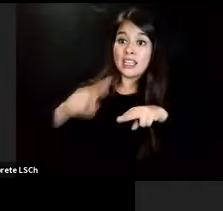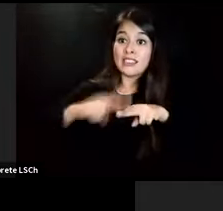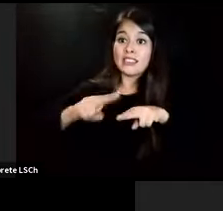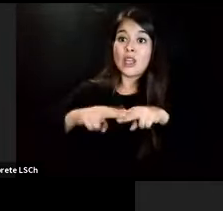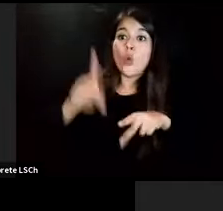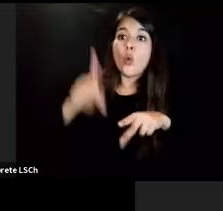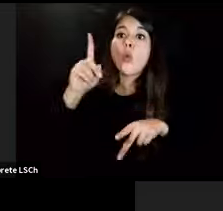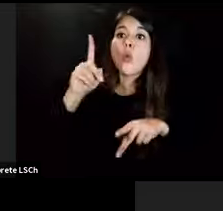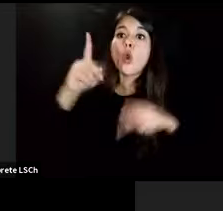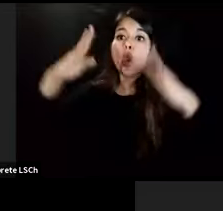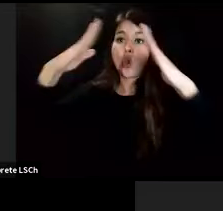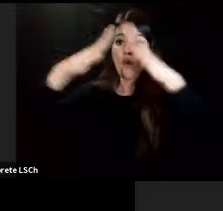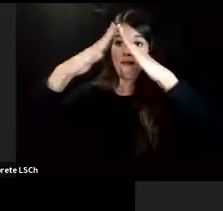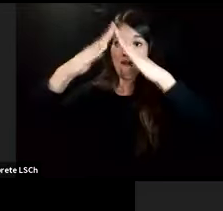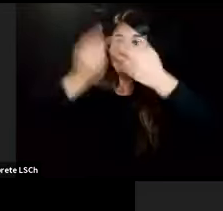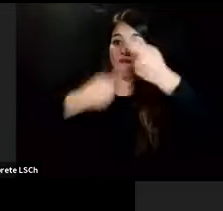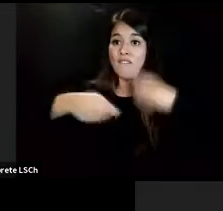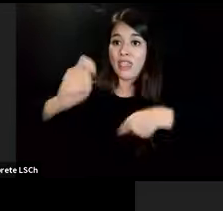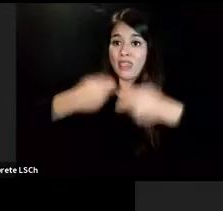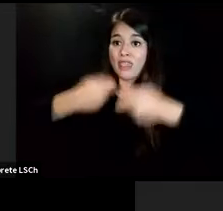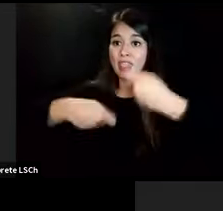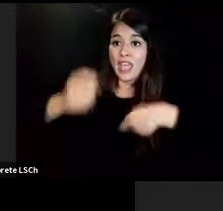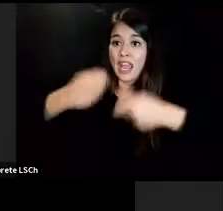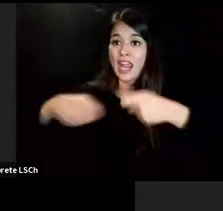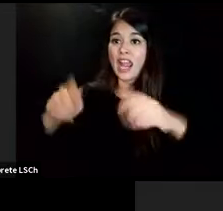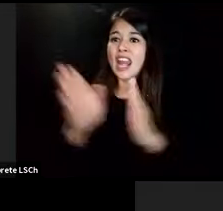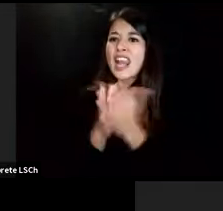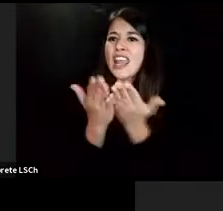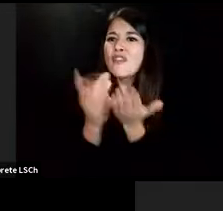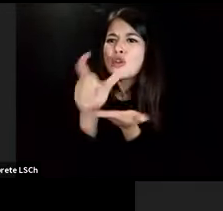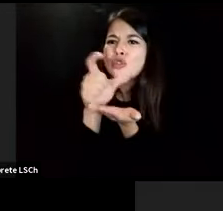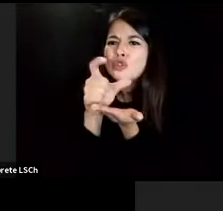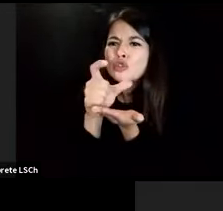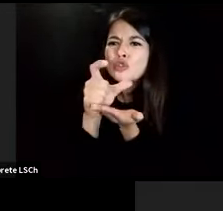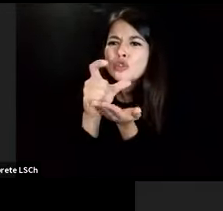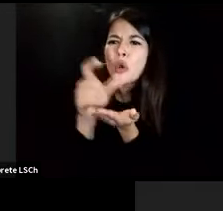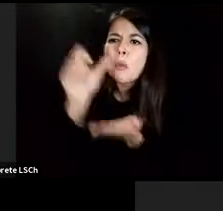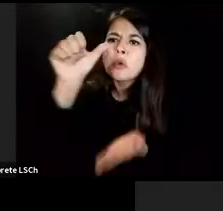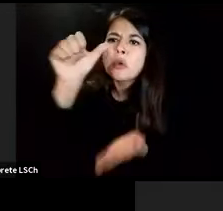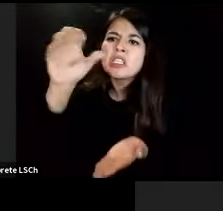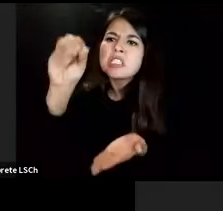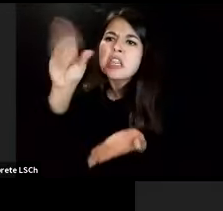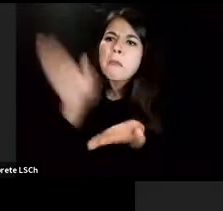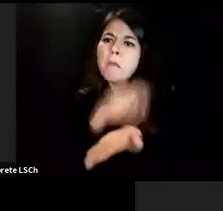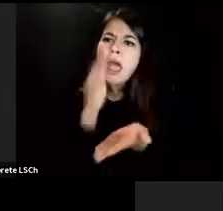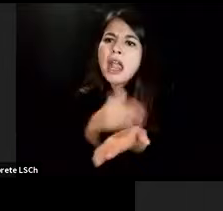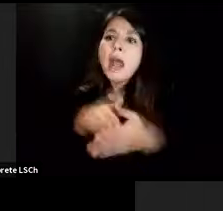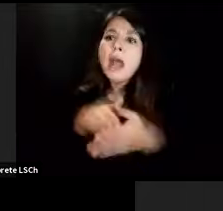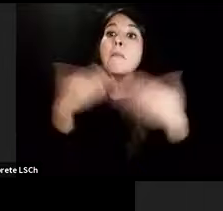donde se venden libros pequeñitos de alrededor de 60 páginas para que las personas puedan leer en su trayecto.